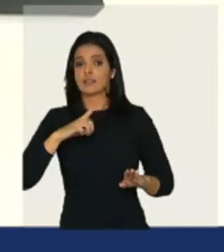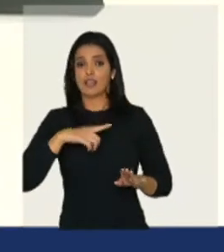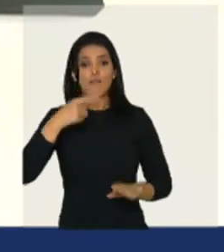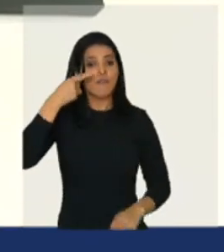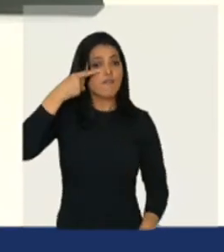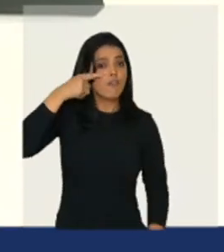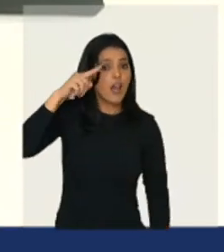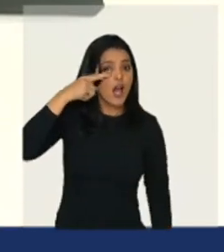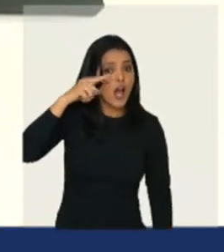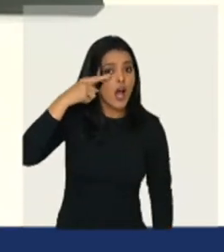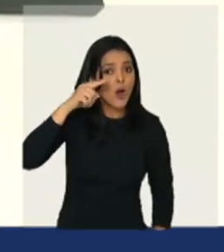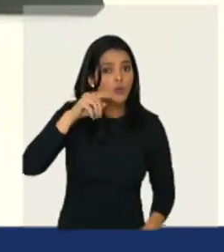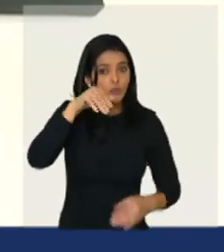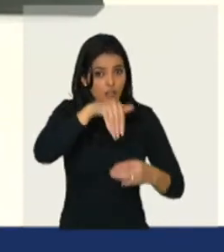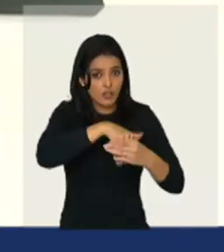ELEITORAL NO TEMPO QUE O VOTO